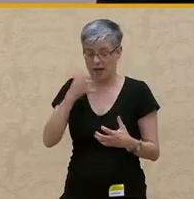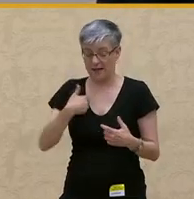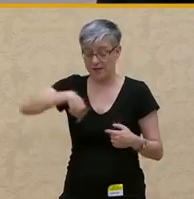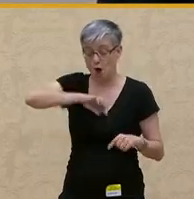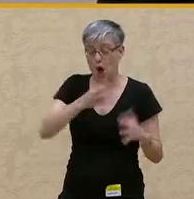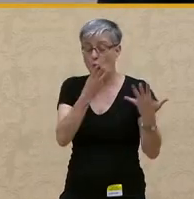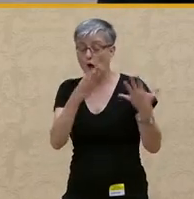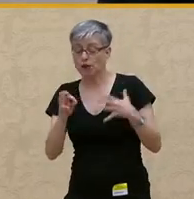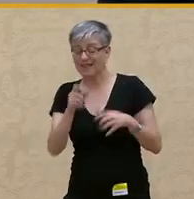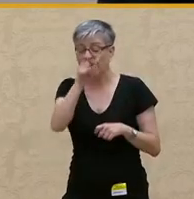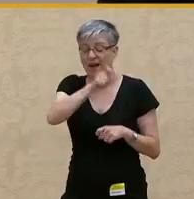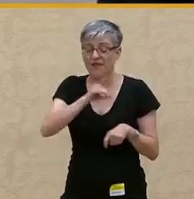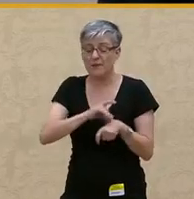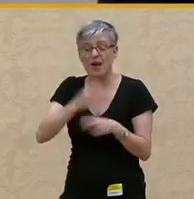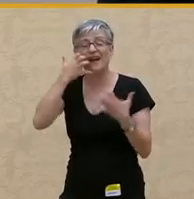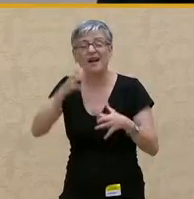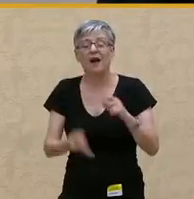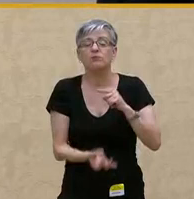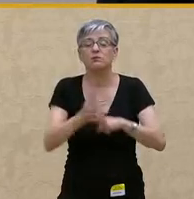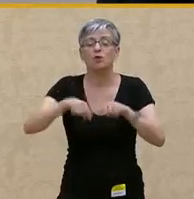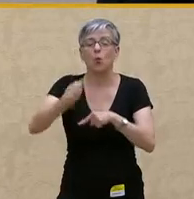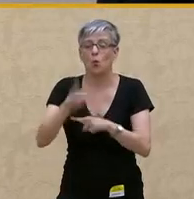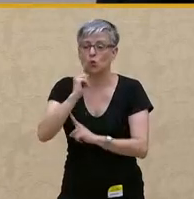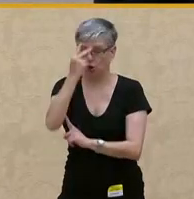raras que causan sordoceguera. Así que, en ese sentido, muy